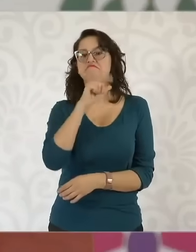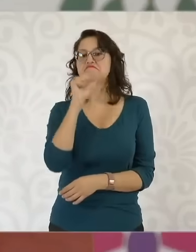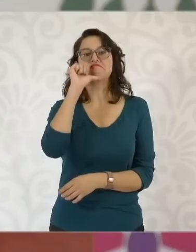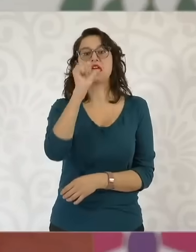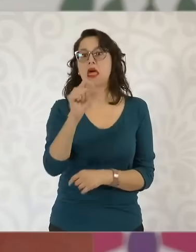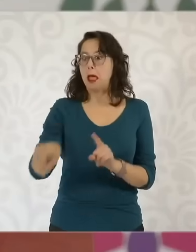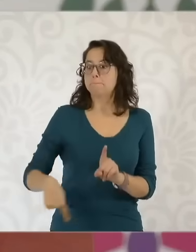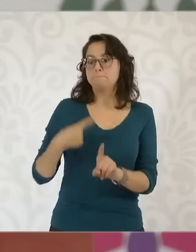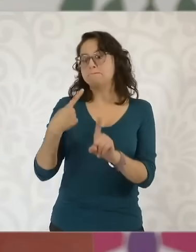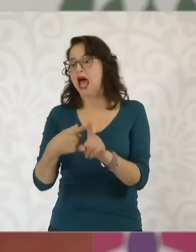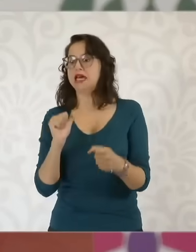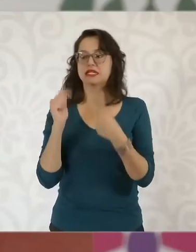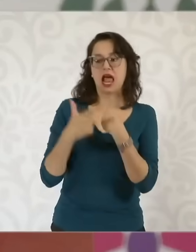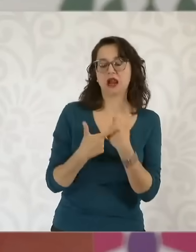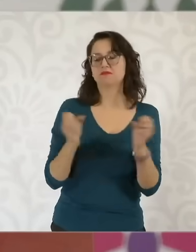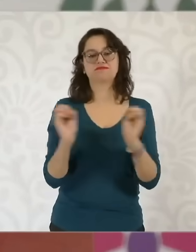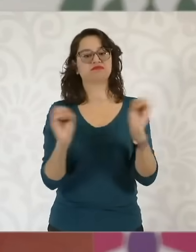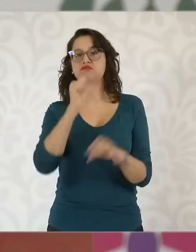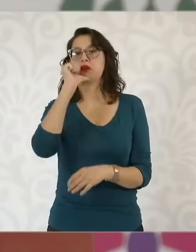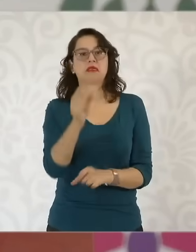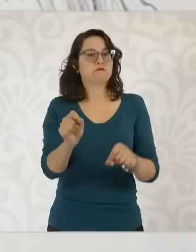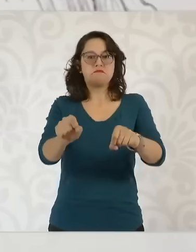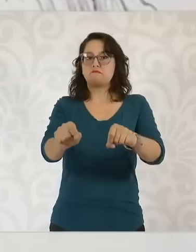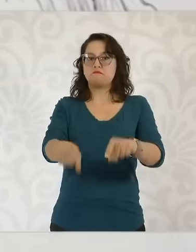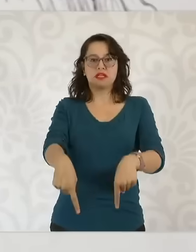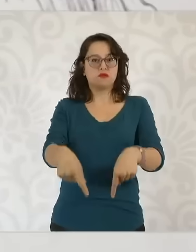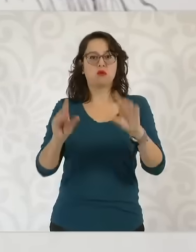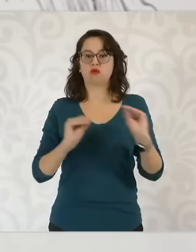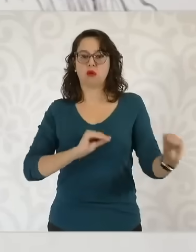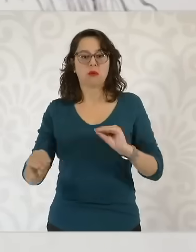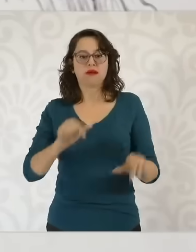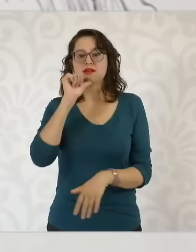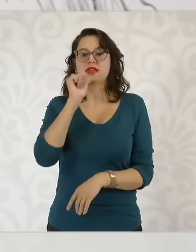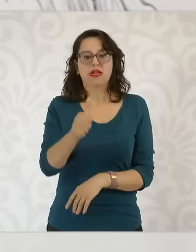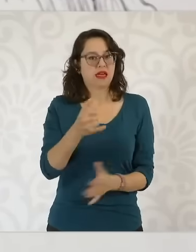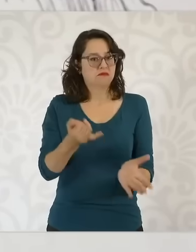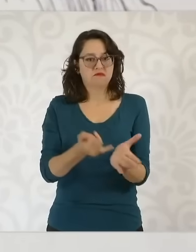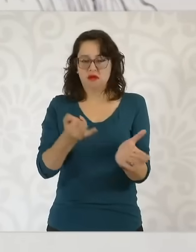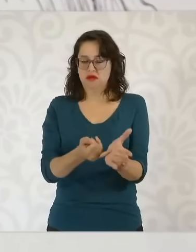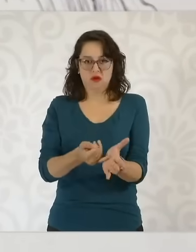parte de Estados Unidos ni de México. Entonces fue un muy buen acuerdo y nos pone en una buena